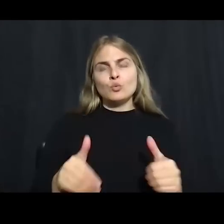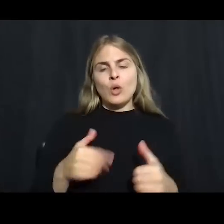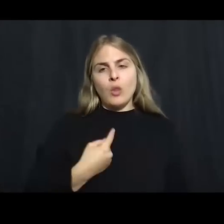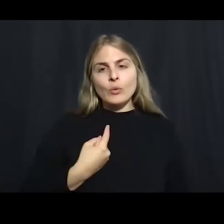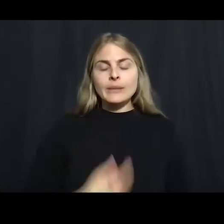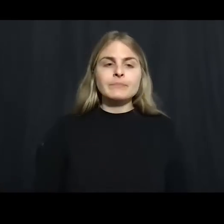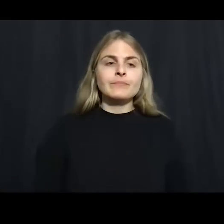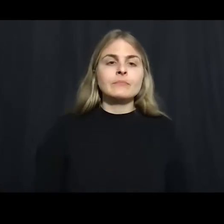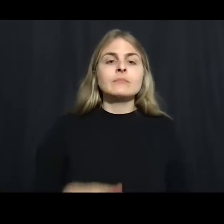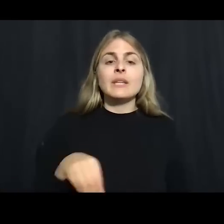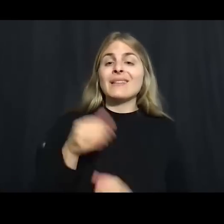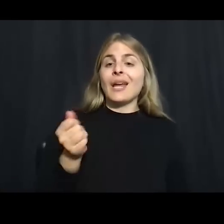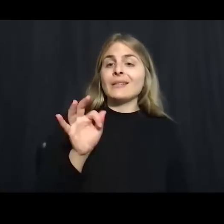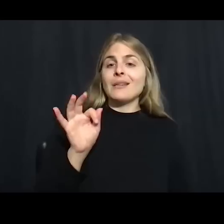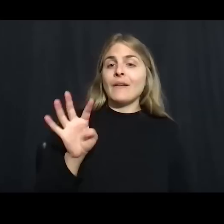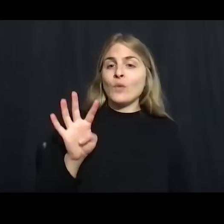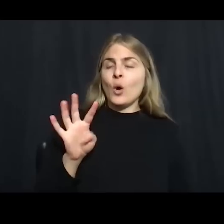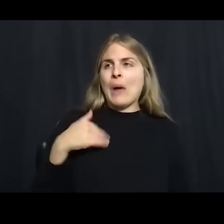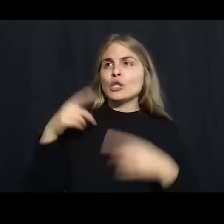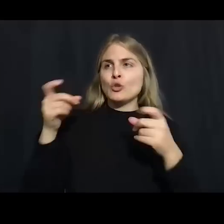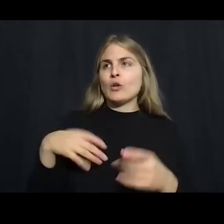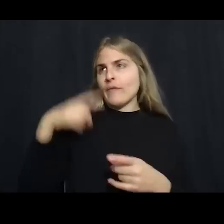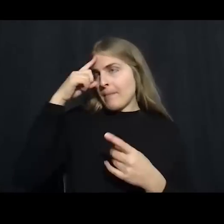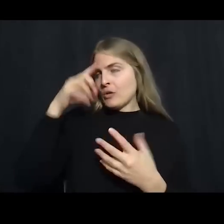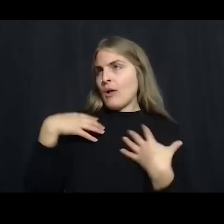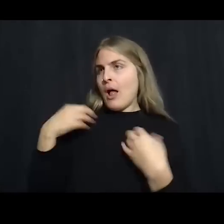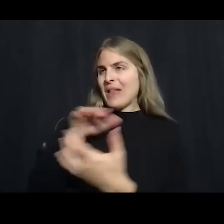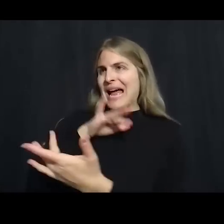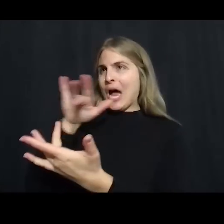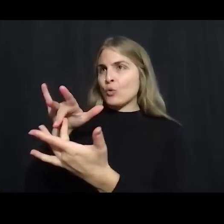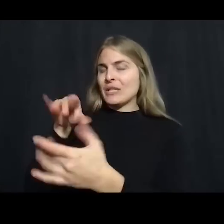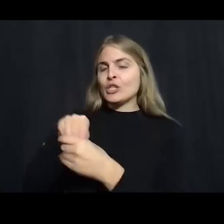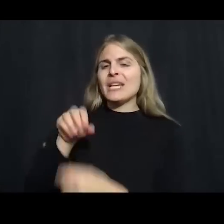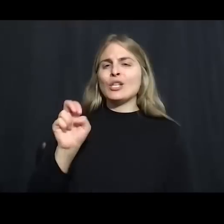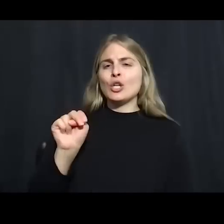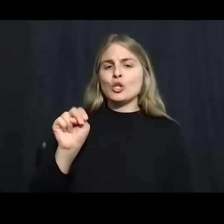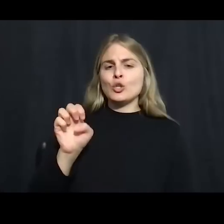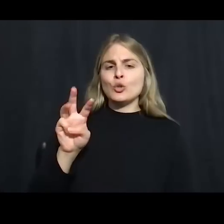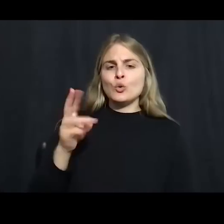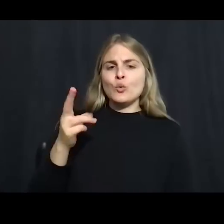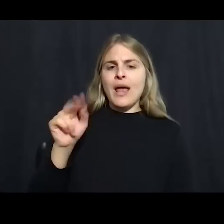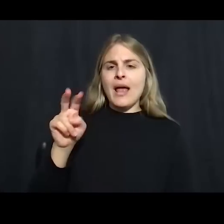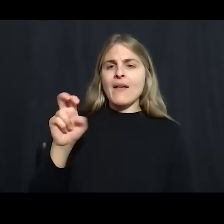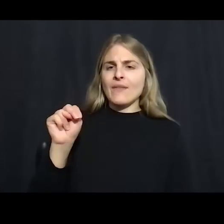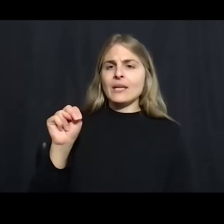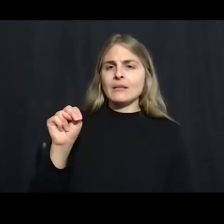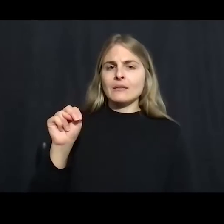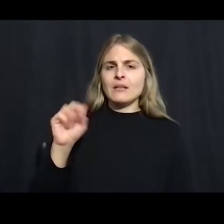En 1994, yo era el director de un equipo de alcance de salud mental en New Haven, Connecticut como parte de un proyecto nacional de investigación